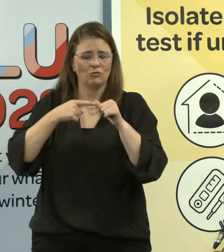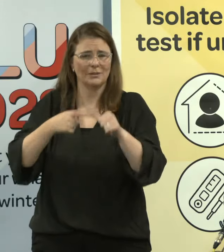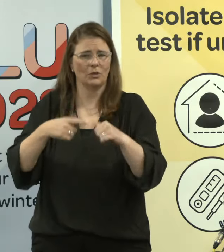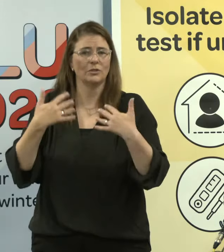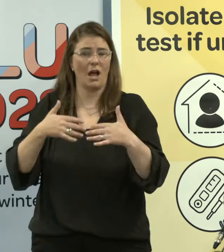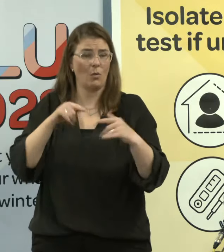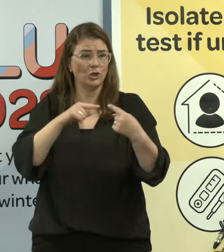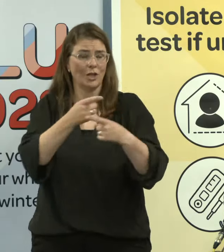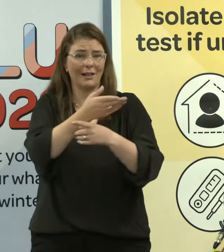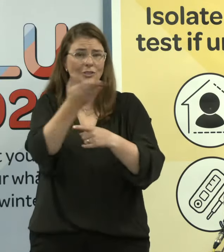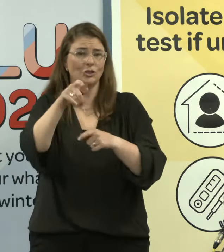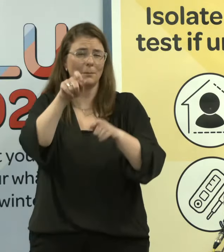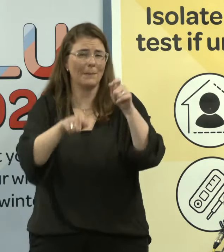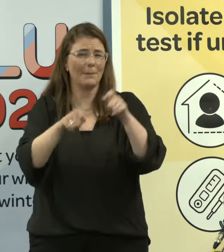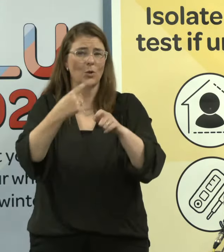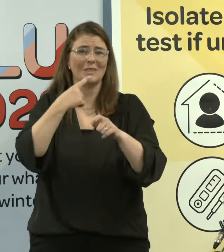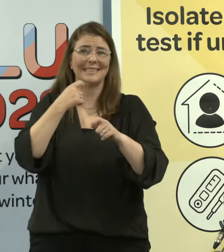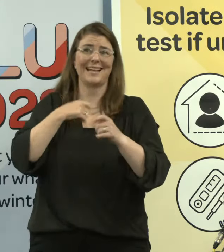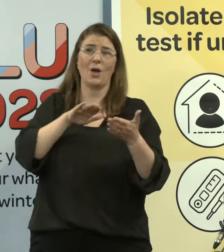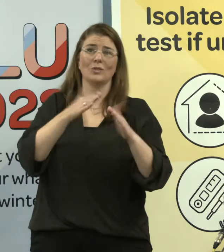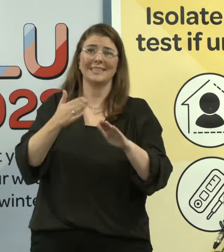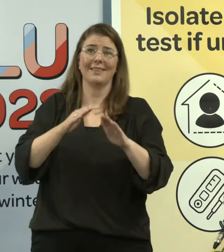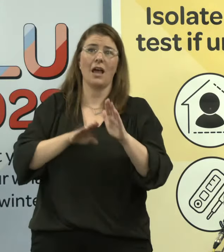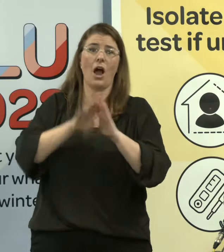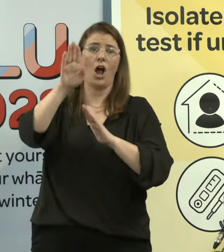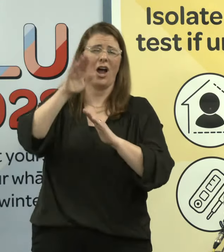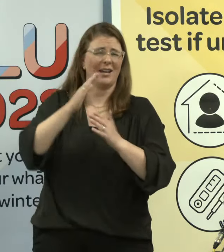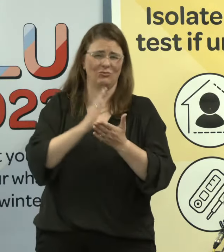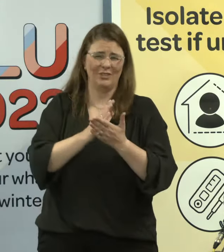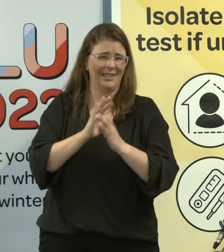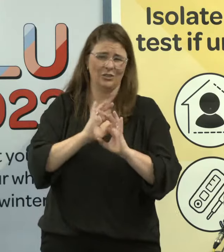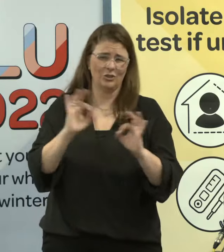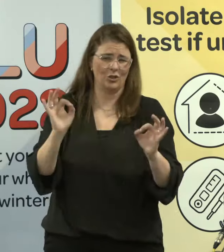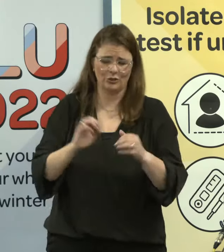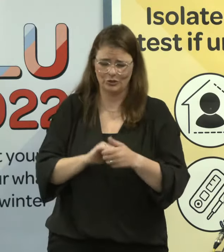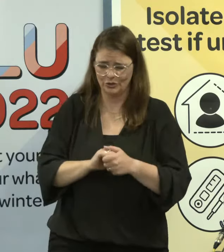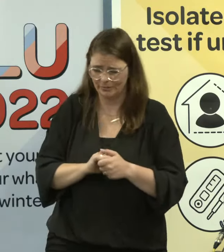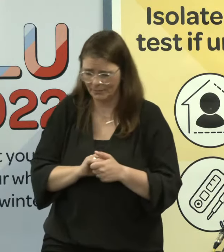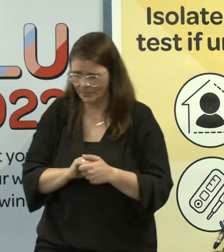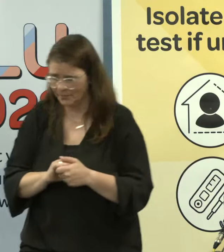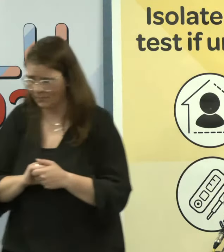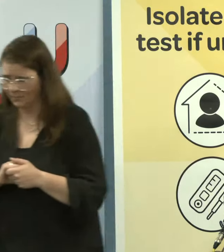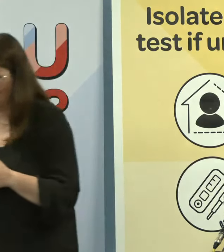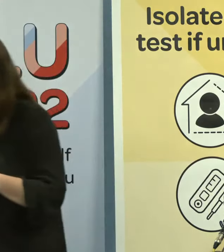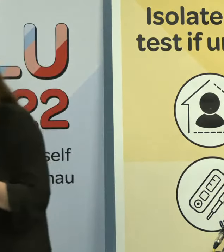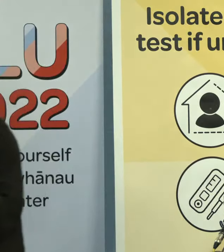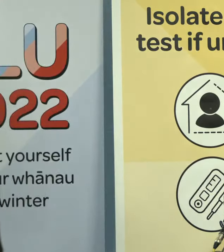whakaaro kua oti taatau he mea whakamiharo, he tino whakamharo